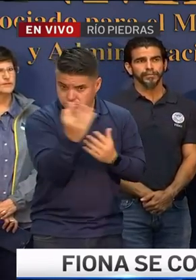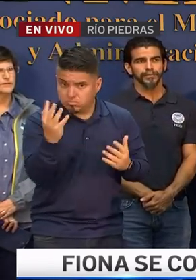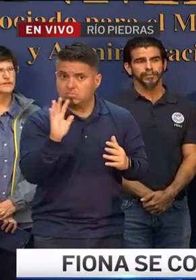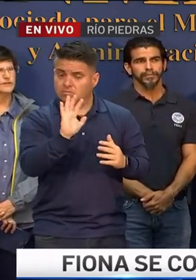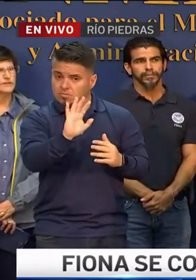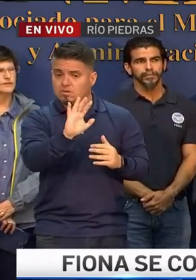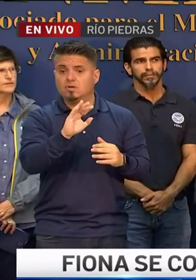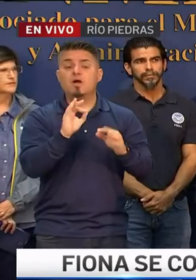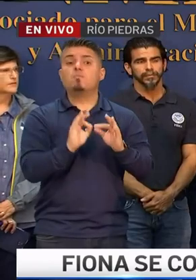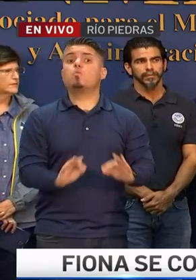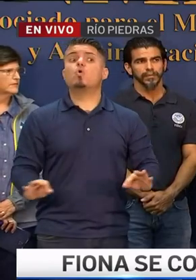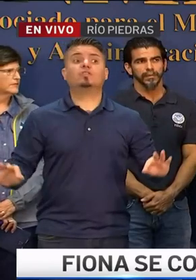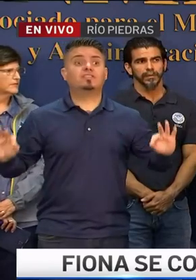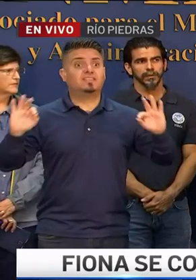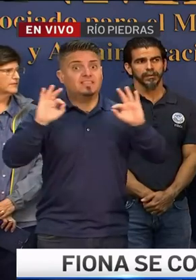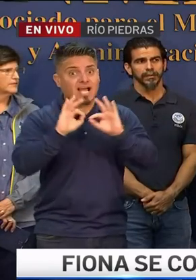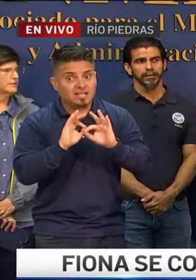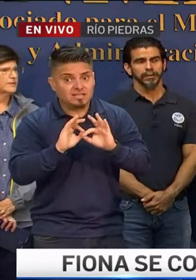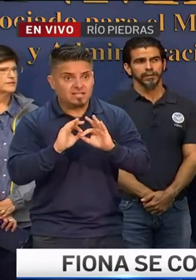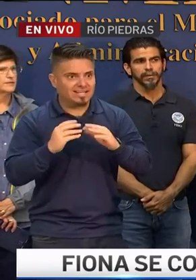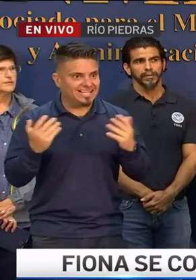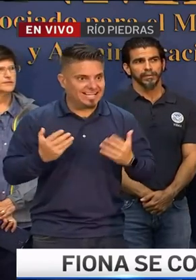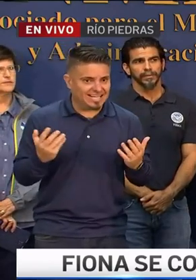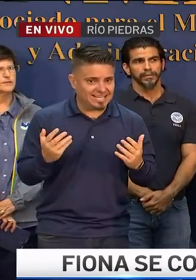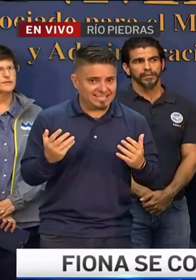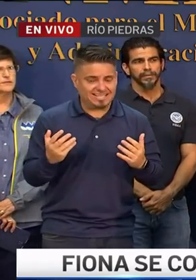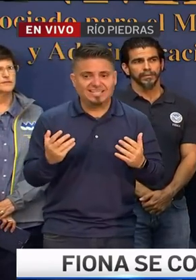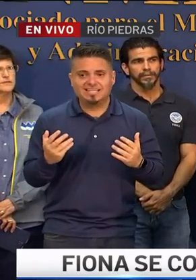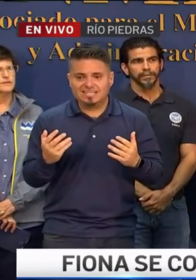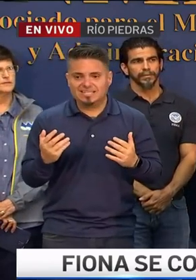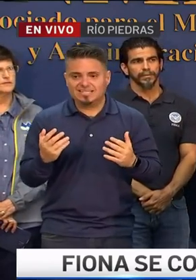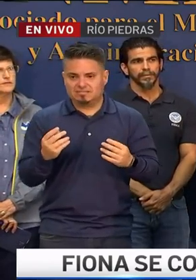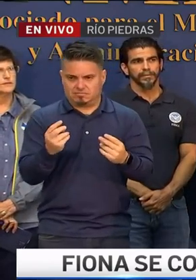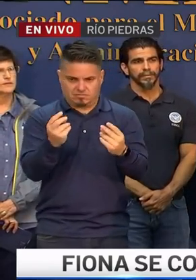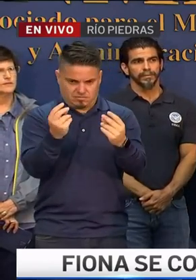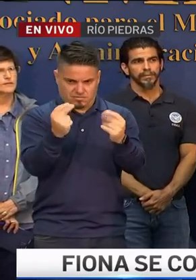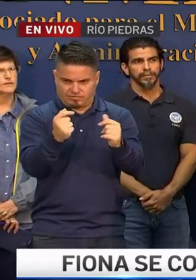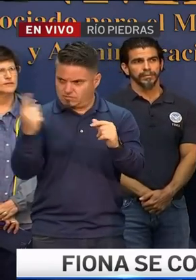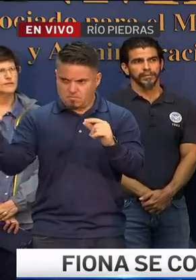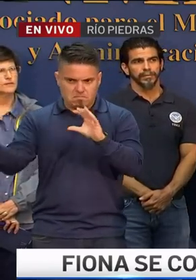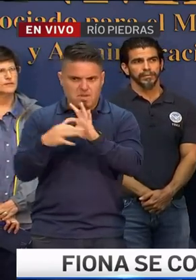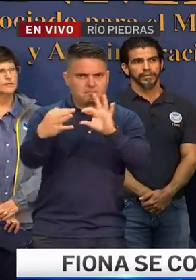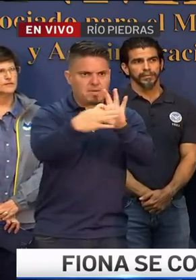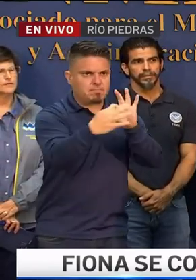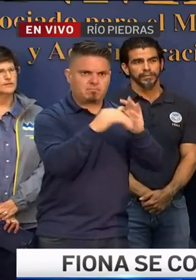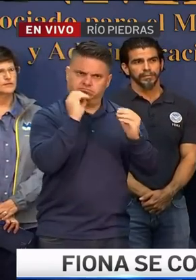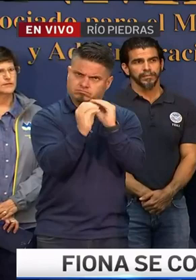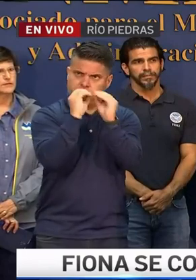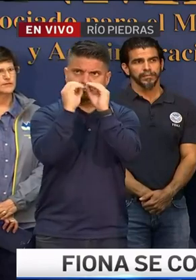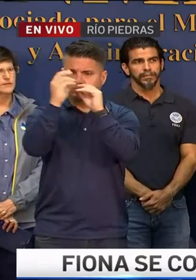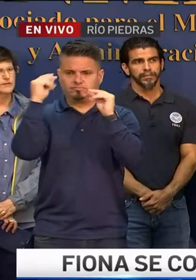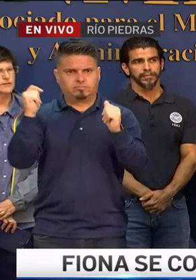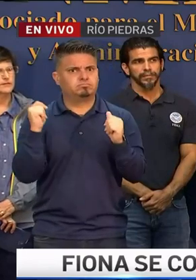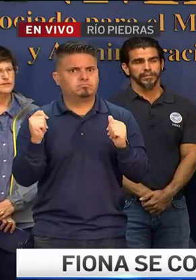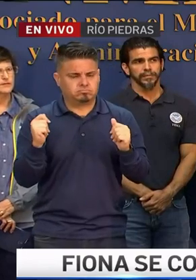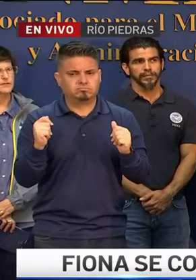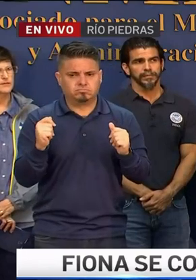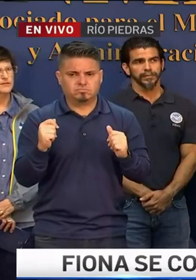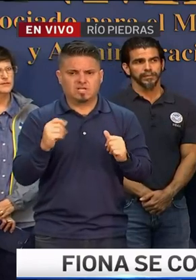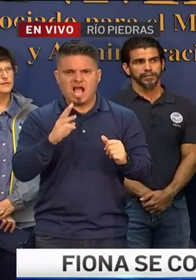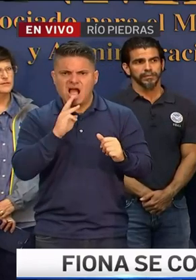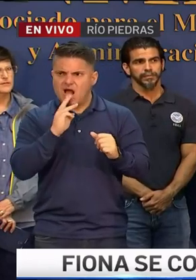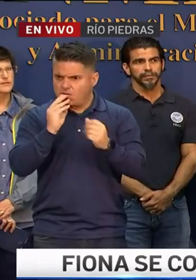VA EN MAYOR DETALLE YA